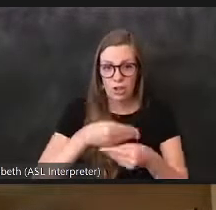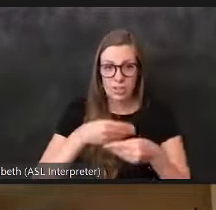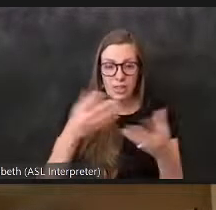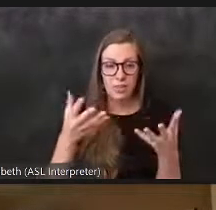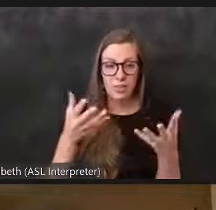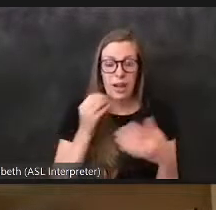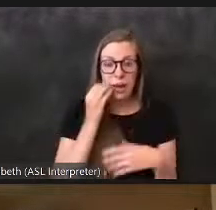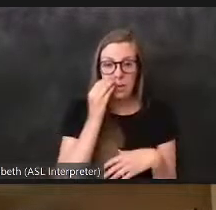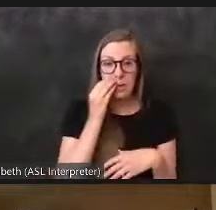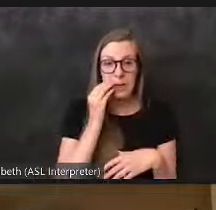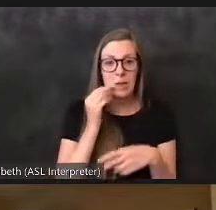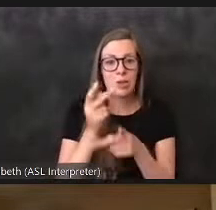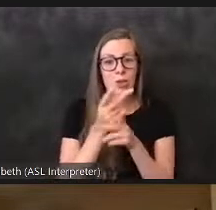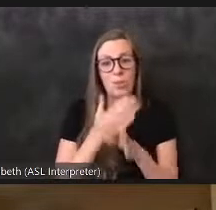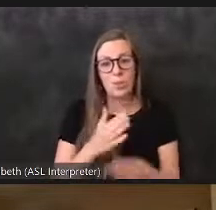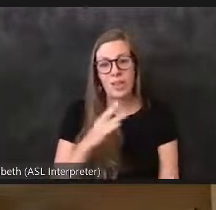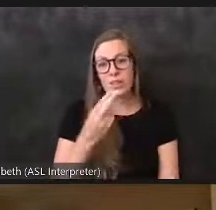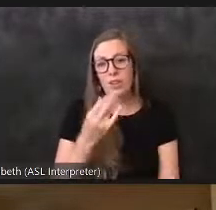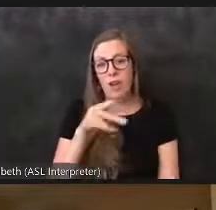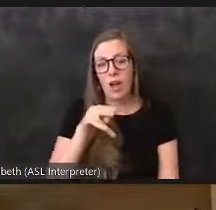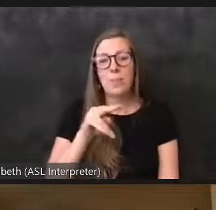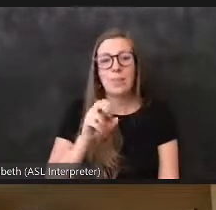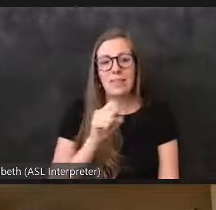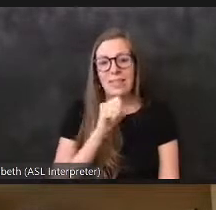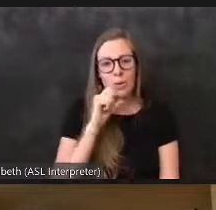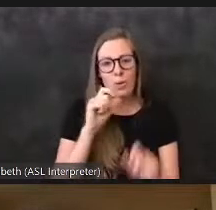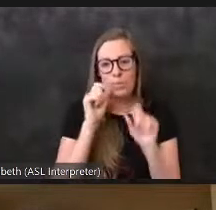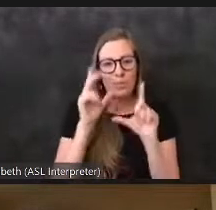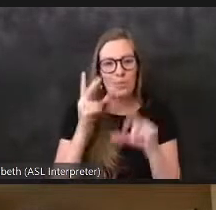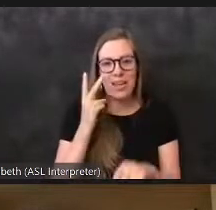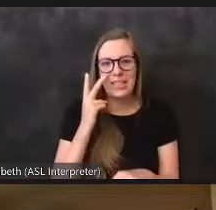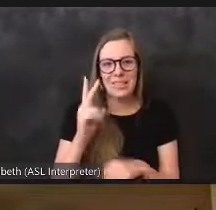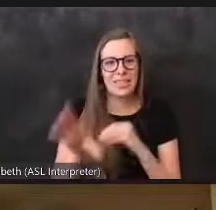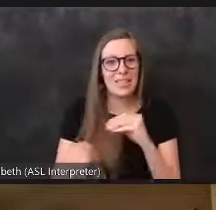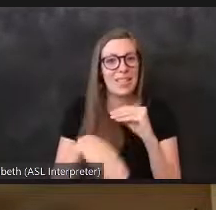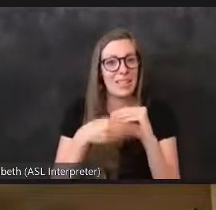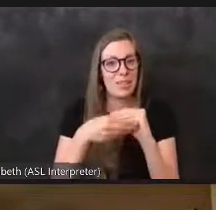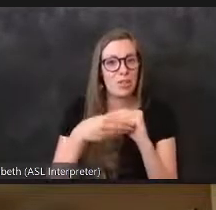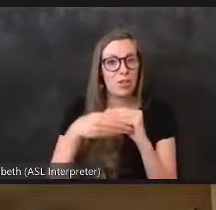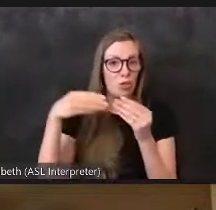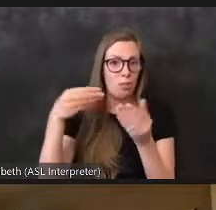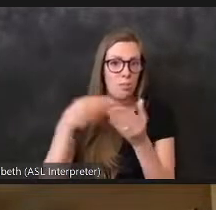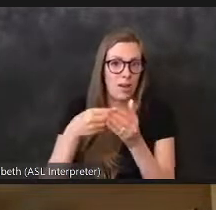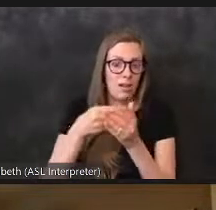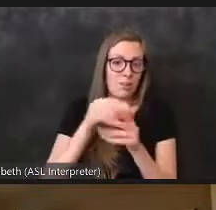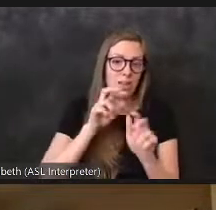millones de rondas será adelantadas en lote adicional de fondos que está en